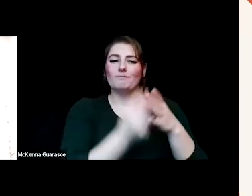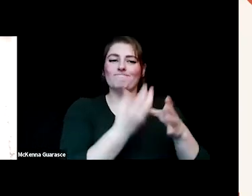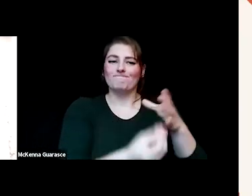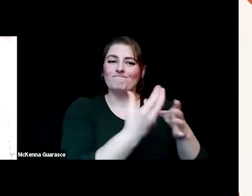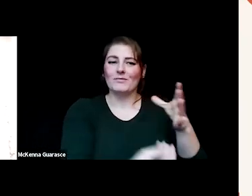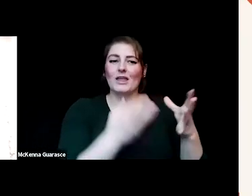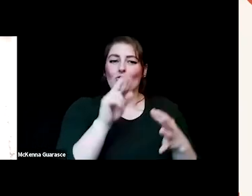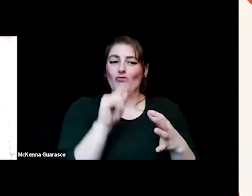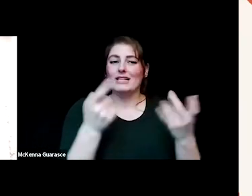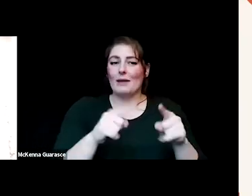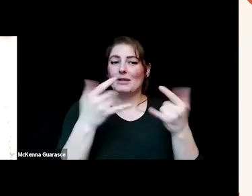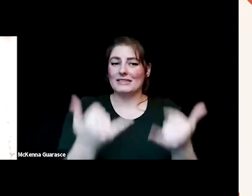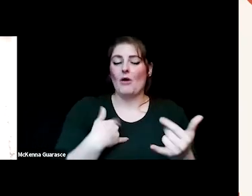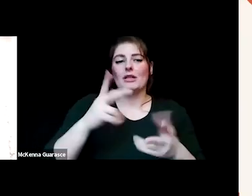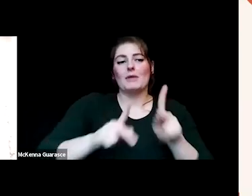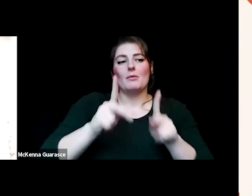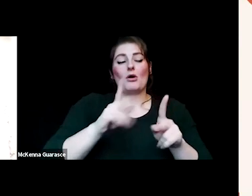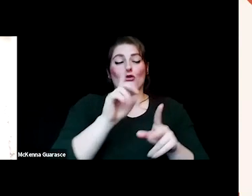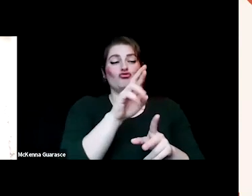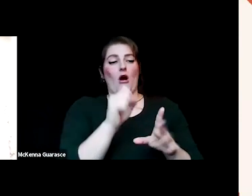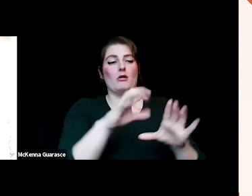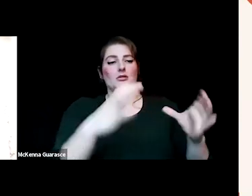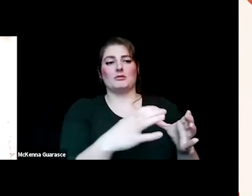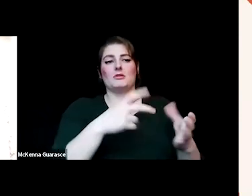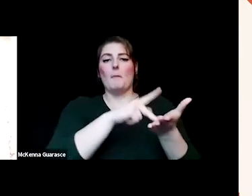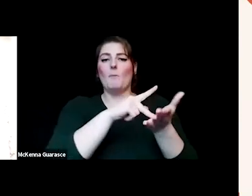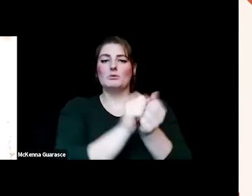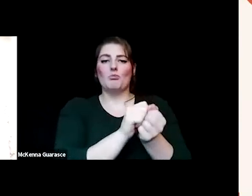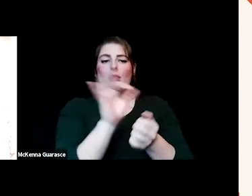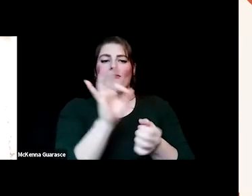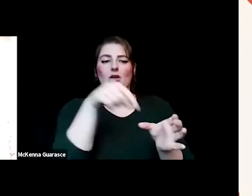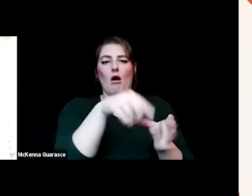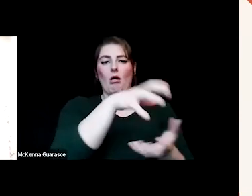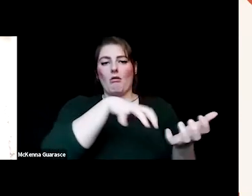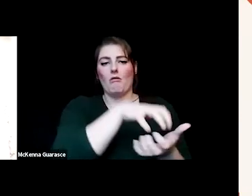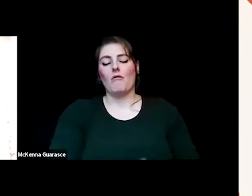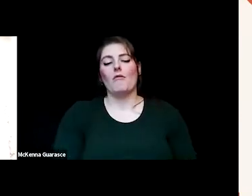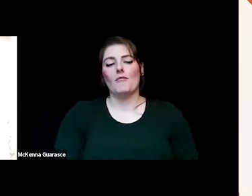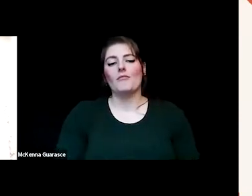que están mezcladas en las drogas. Y lo que hace la naloxona,